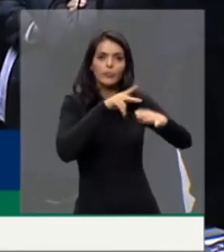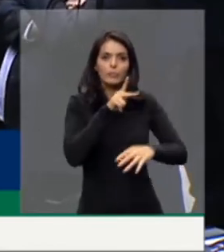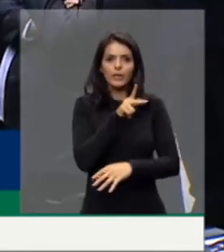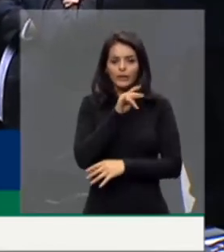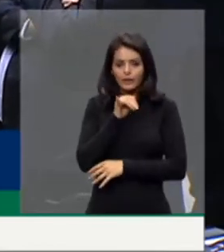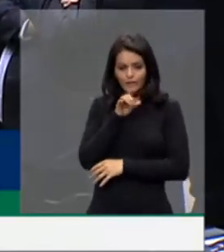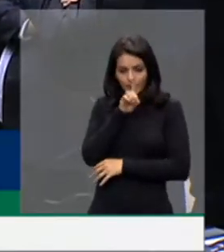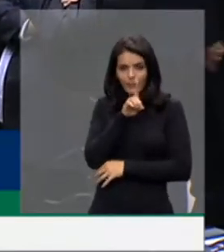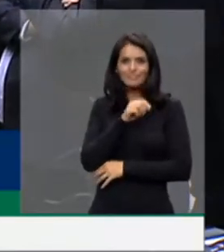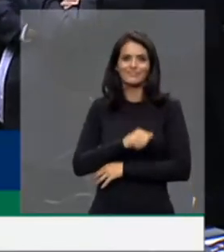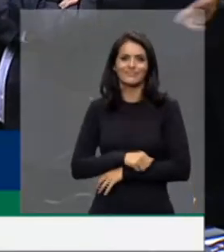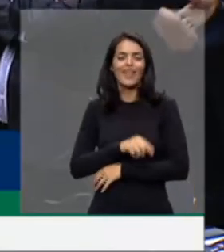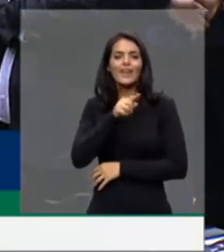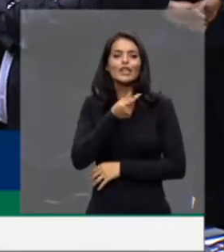PORQUE A PANDEMIA AS EMPRESAS OUTRO DINHEIRO QUE TAMBÉM